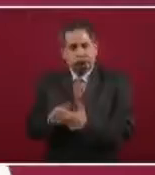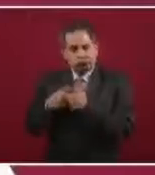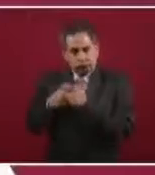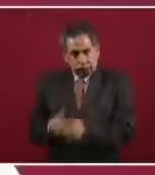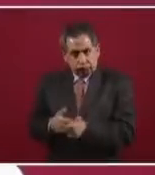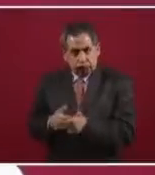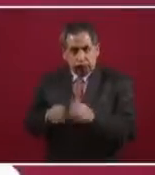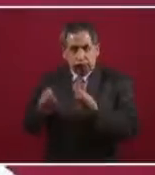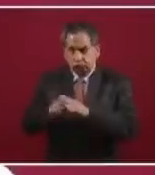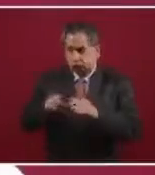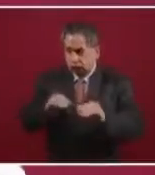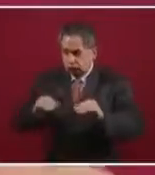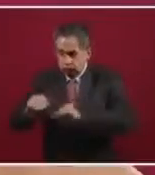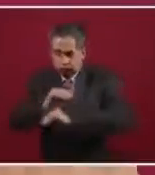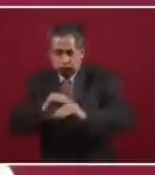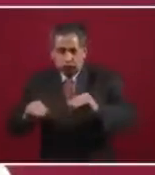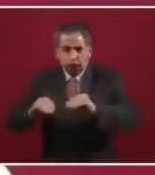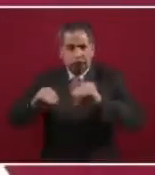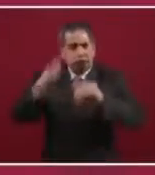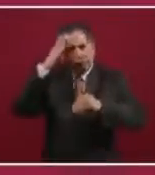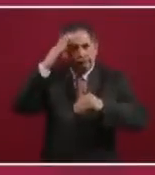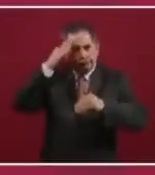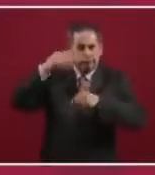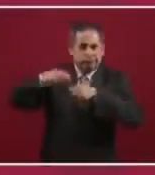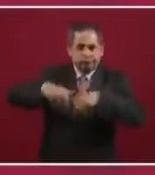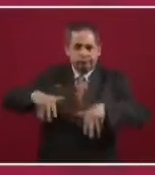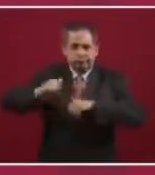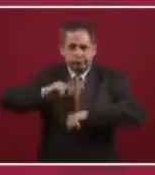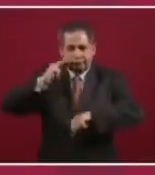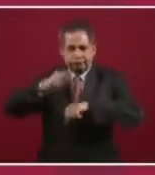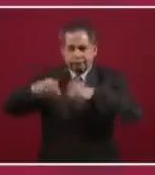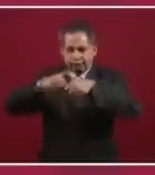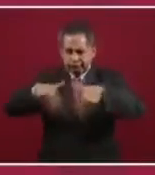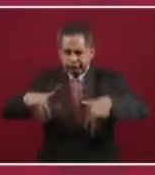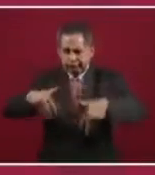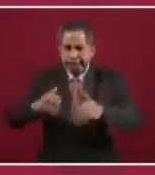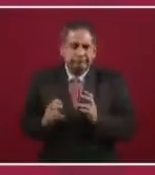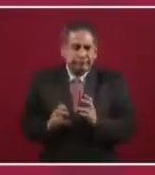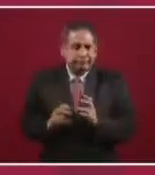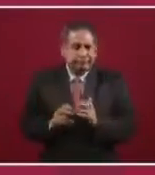Estamos viendo si se reestructura o cómo quedaría y demás, porque si bien es conveniente